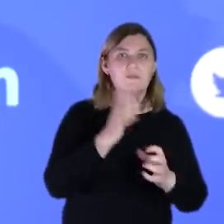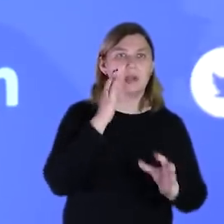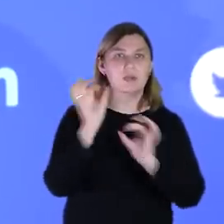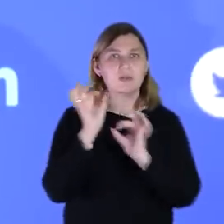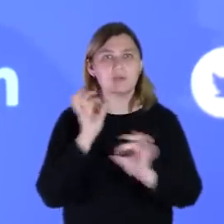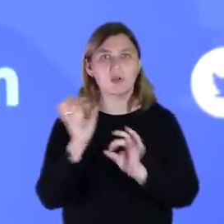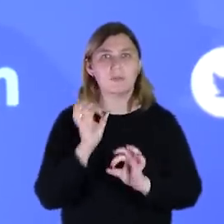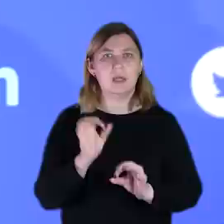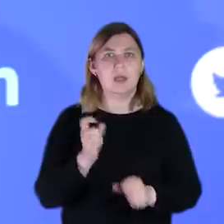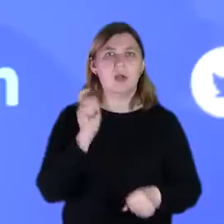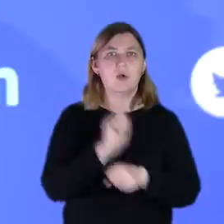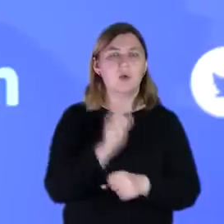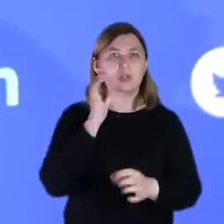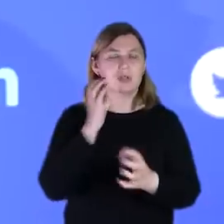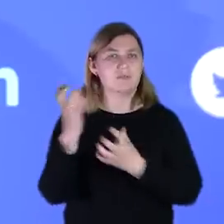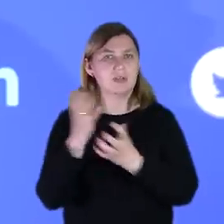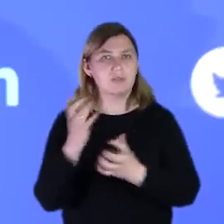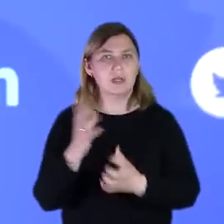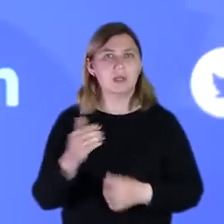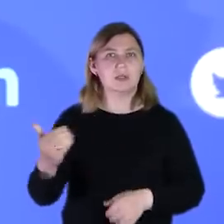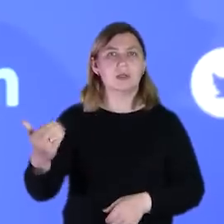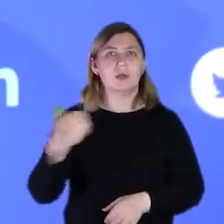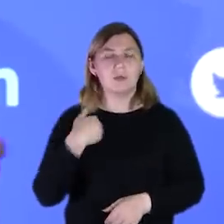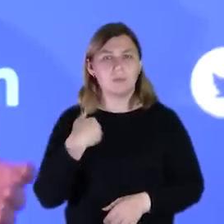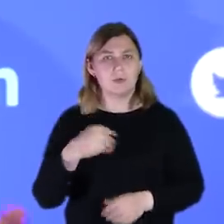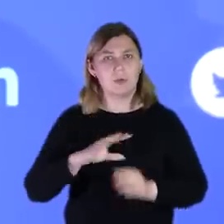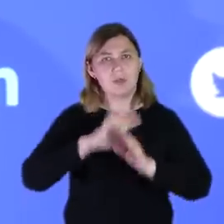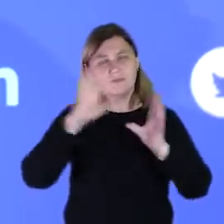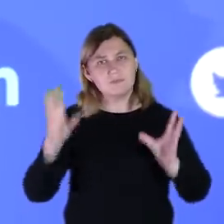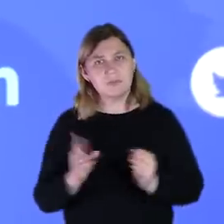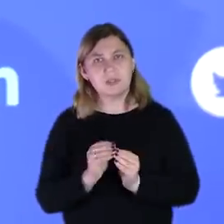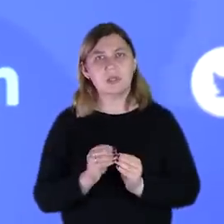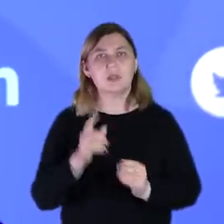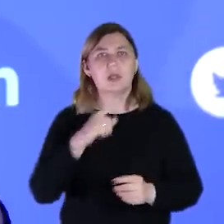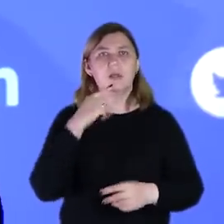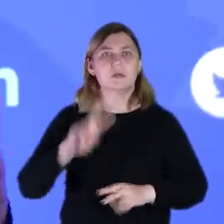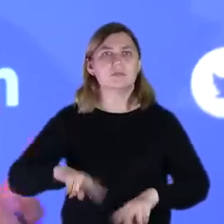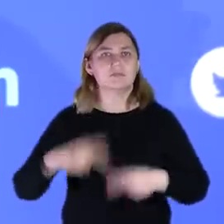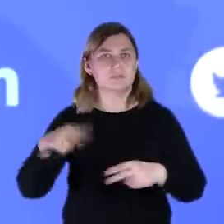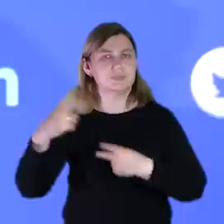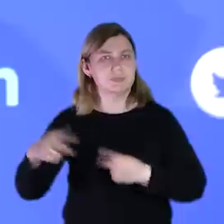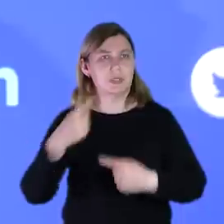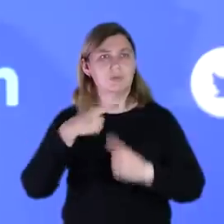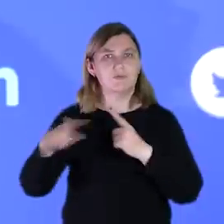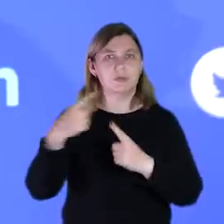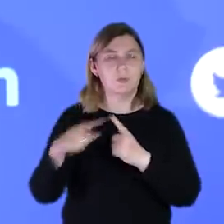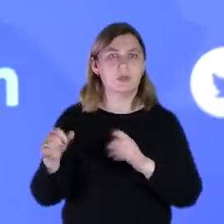czyli kontrwywiad, tak naprawdę wszystkie finalne meldunki przesyłały do centrali do Oddziału II,